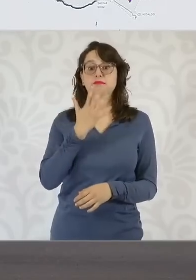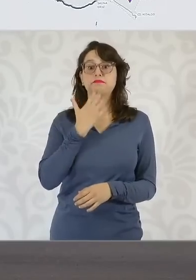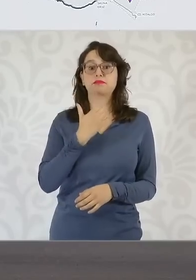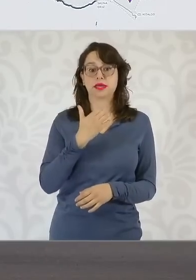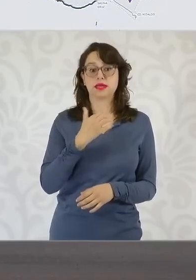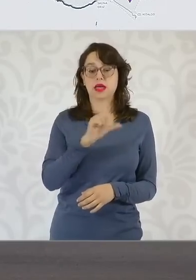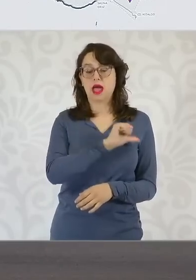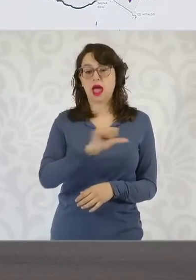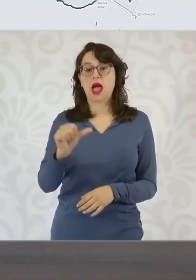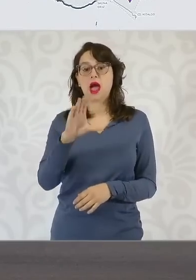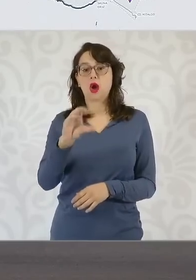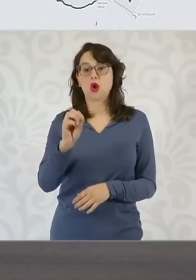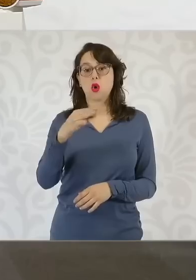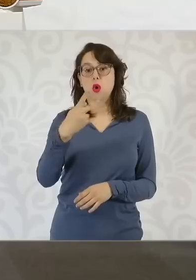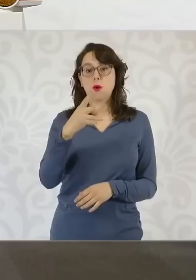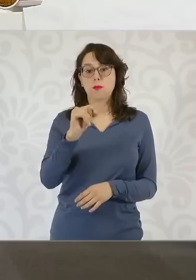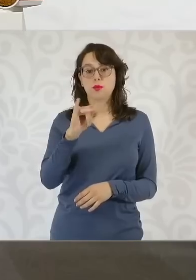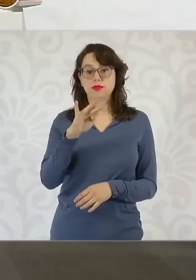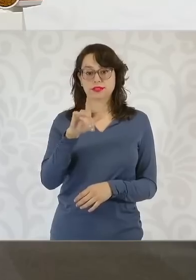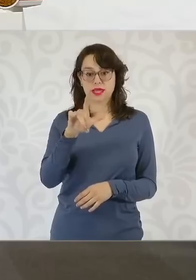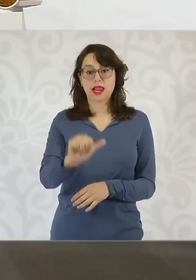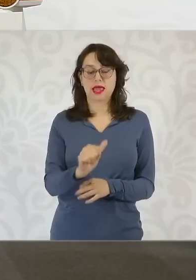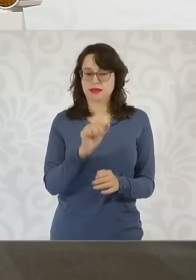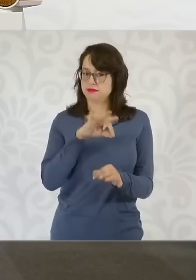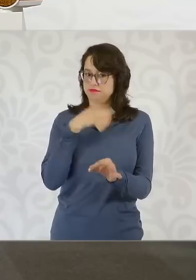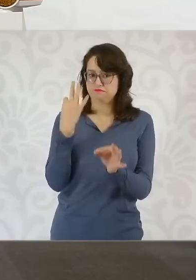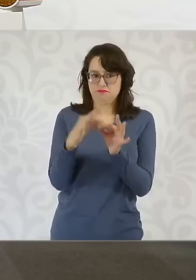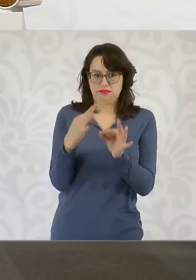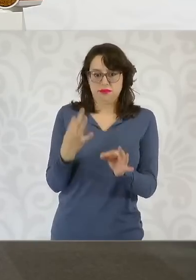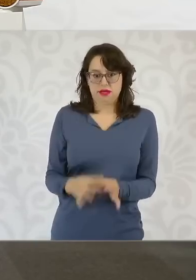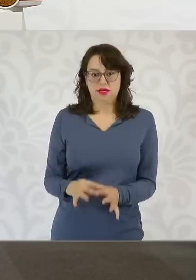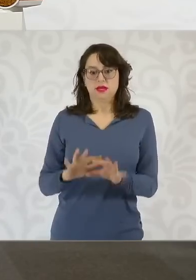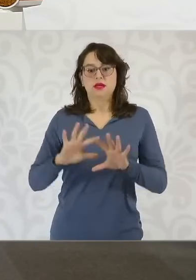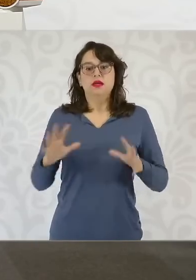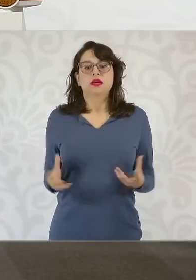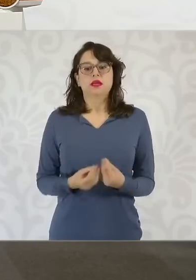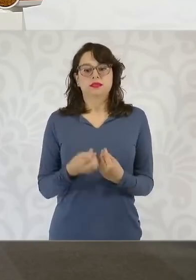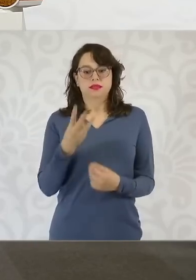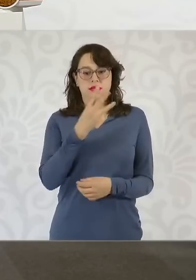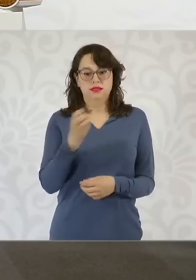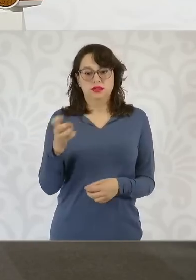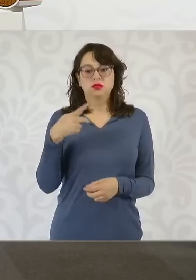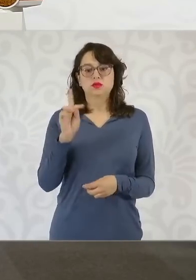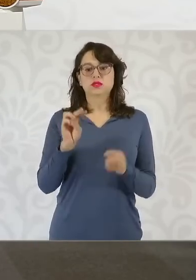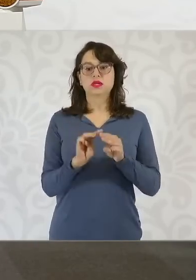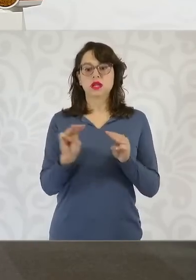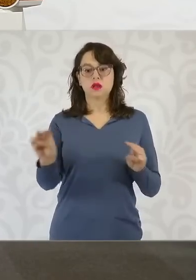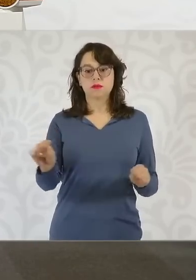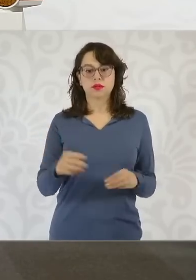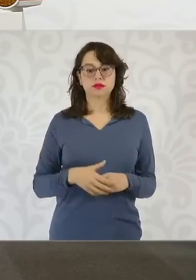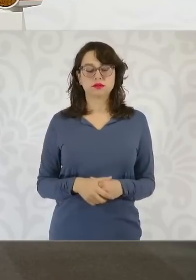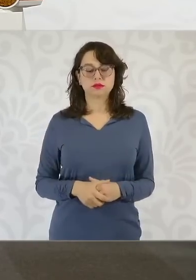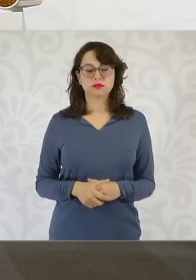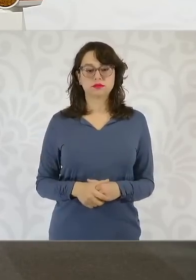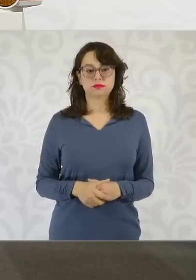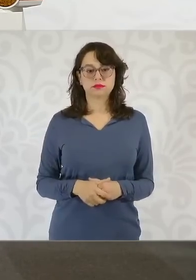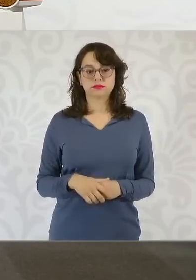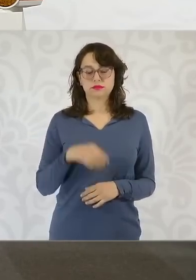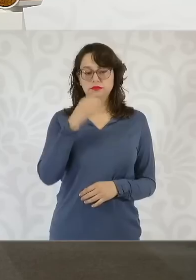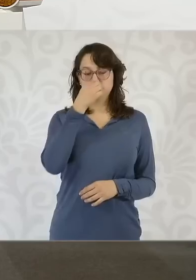dos aeropuertos en la administración pasada estos suman cerca de 300 km adelante ahora veremos obras